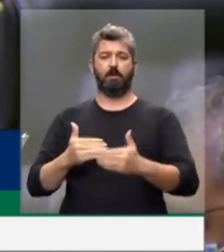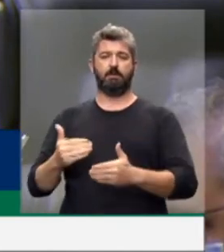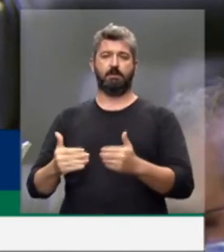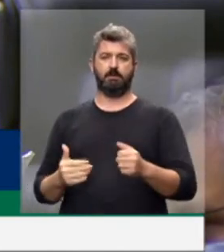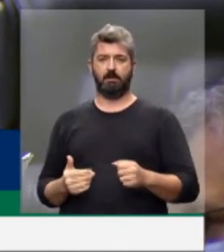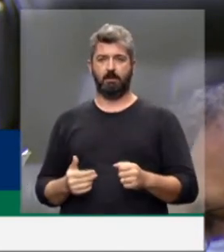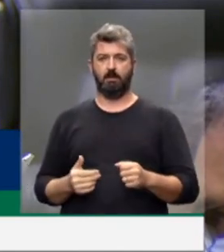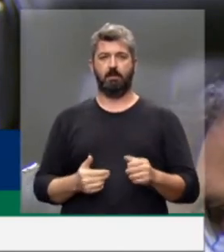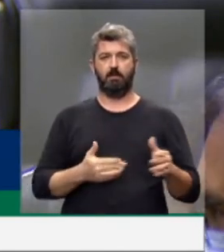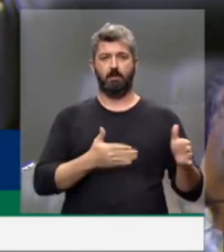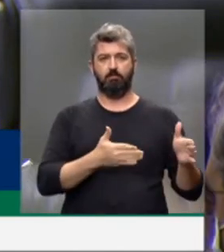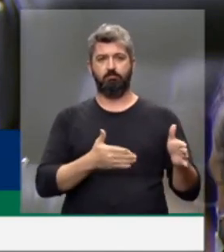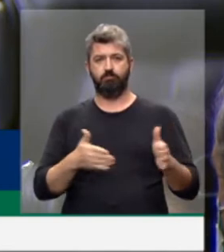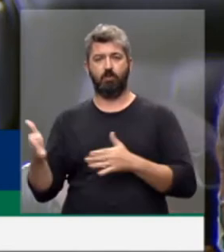MEDIDA PROVISÓRIA É CONSISTENTE, ELA ESTABELECE UM